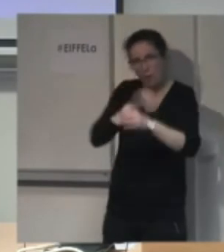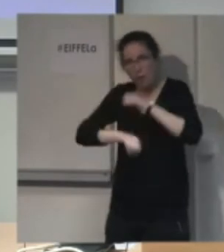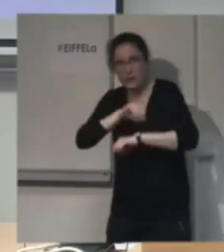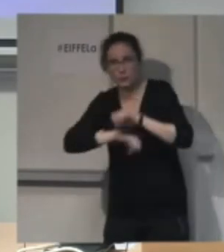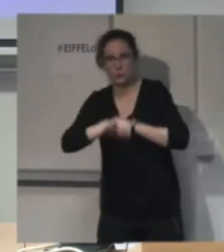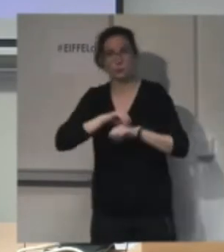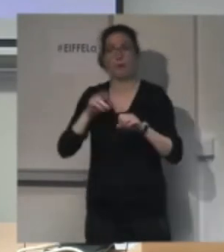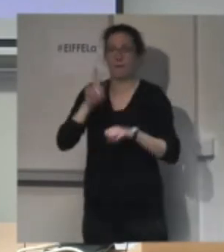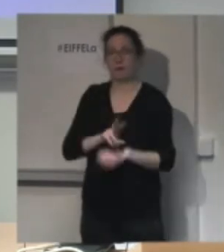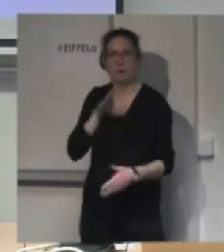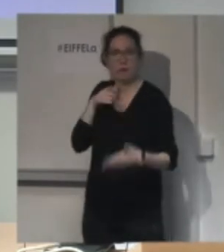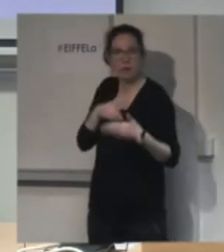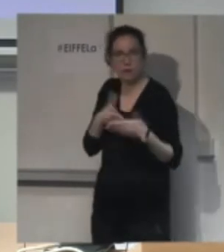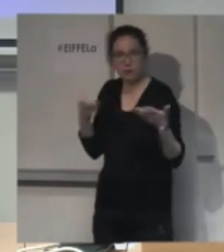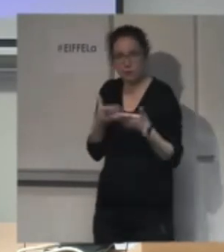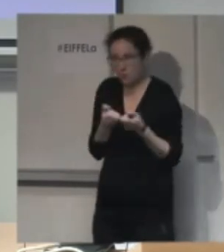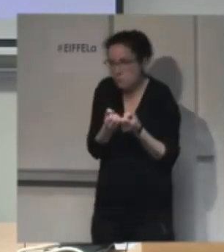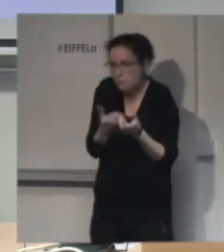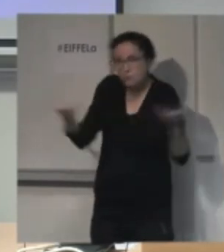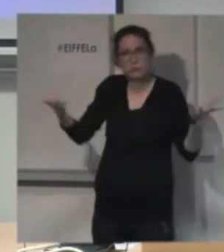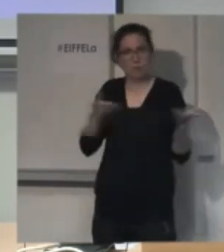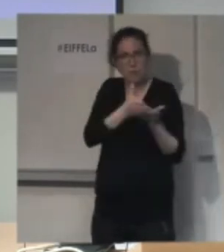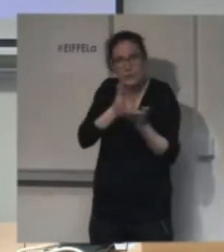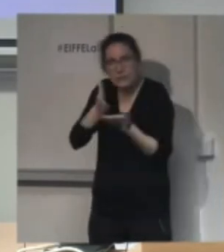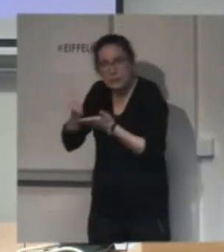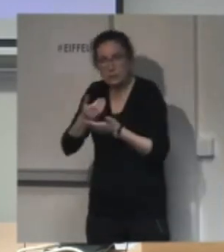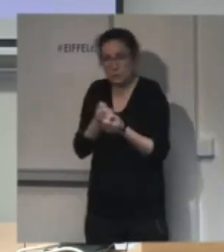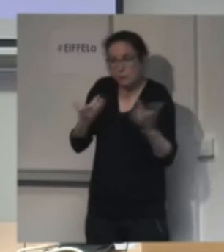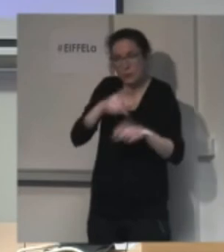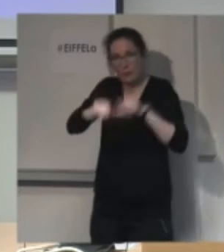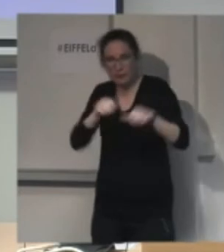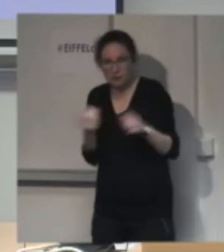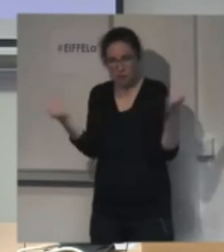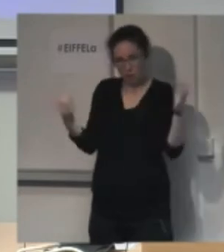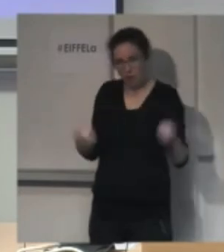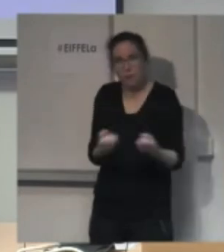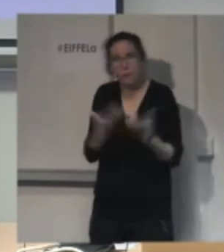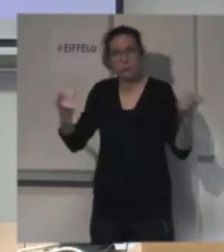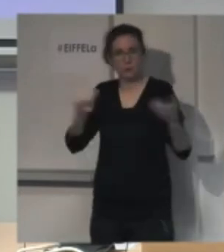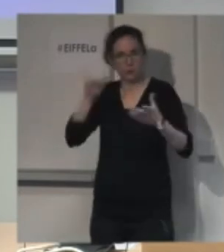avec une grande difficulté dans la multiplicité des concepteurs. Il peut y avoir de multiples enseignants,